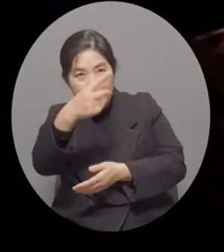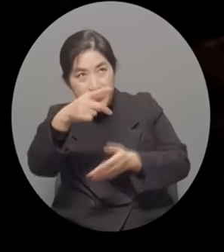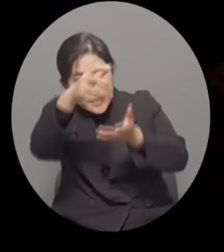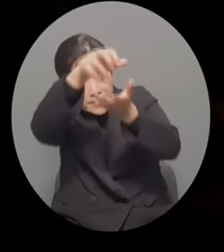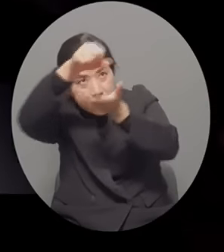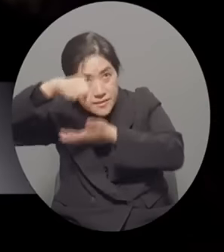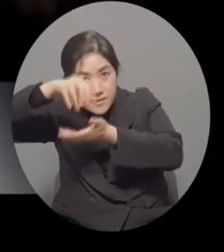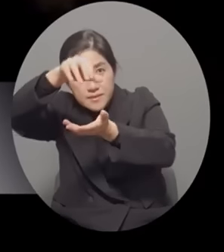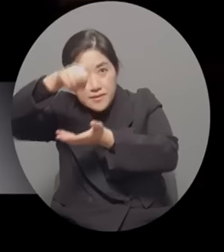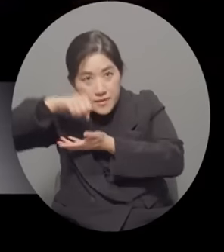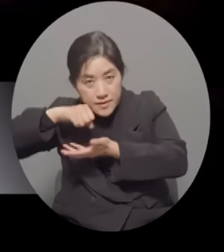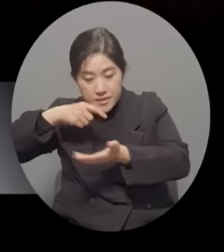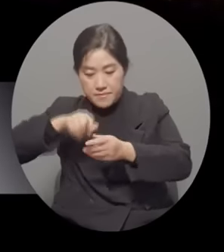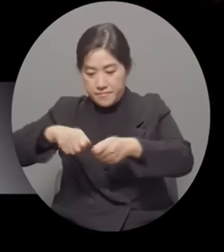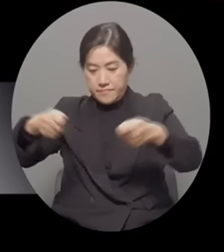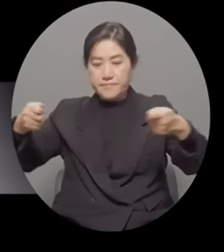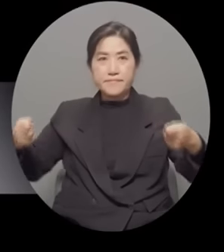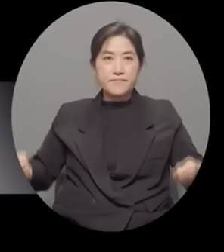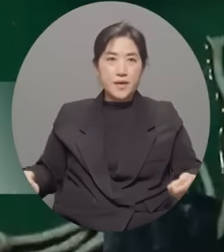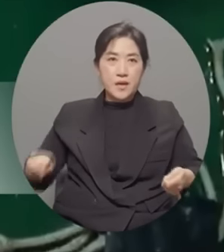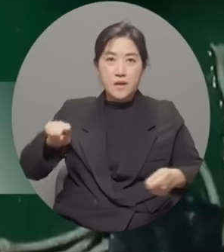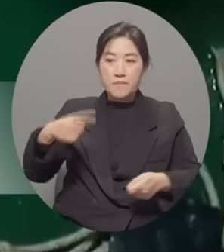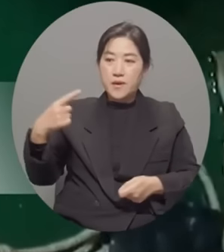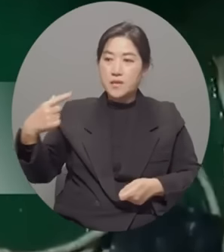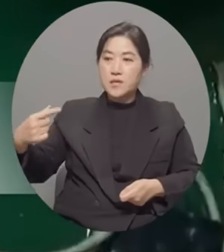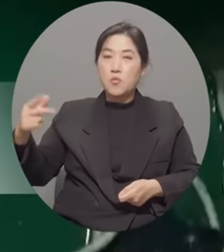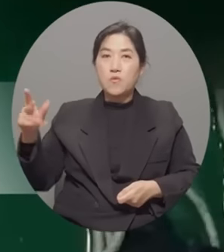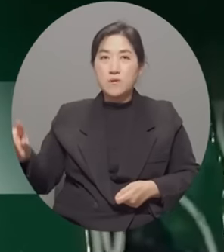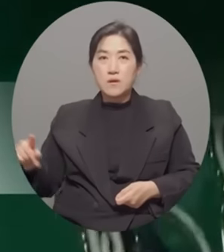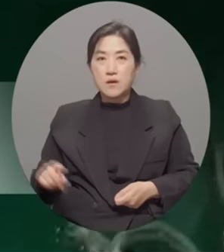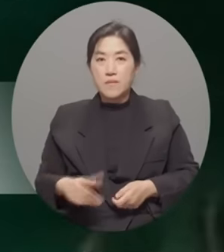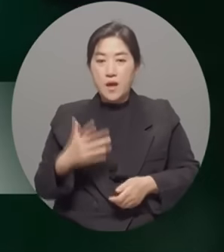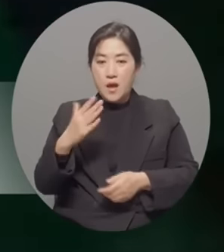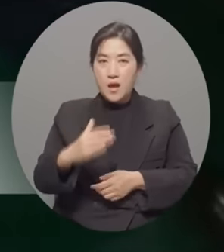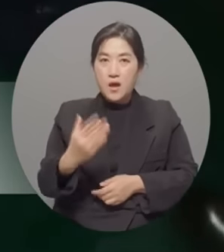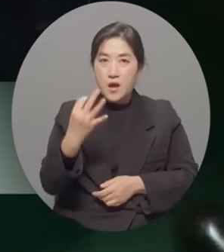3개를 꺼냅니다.